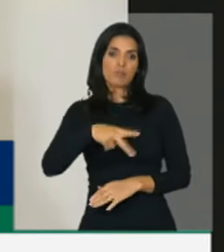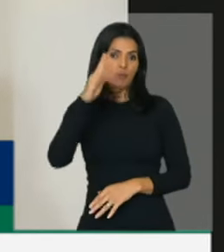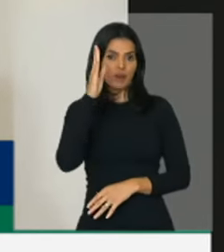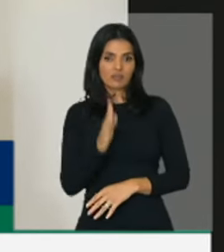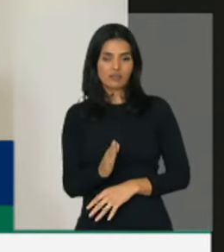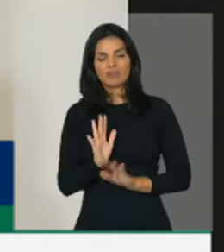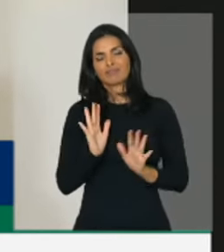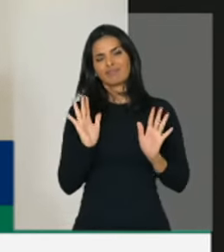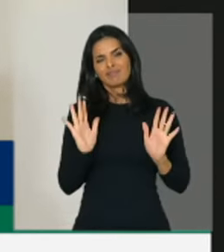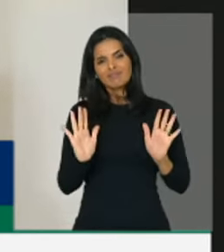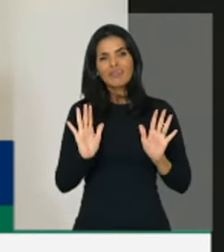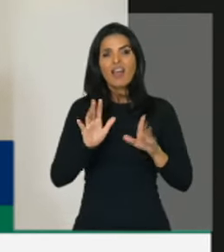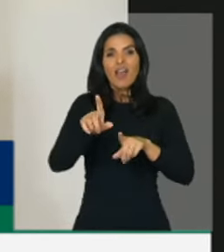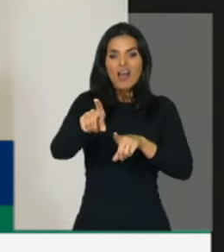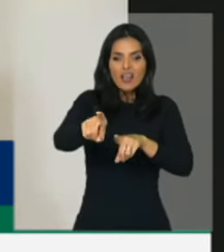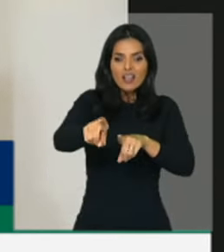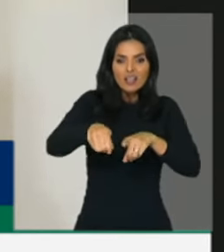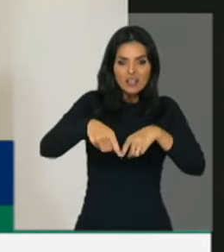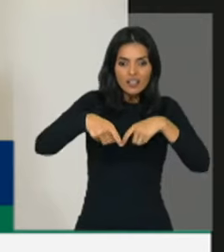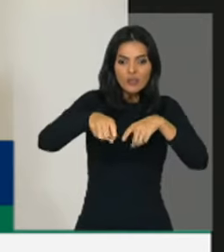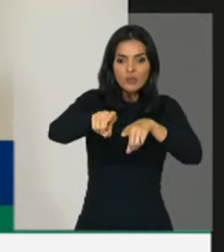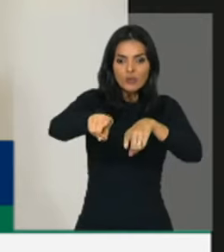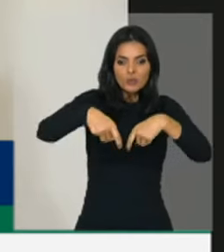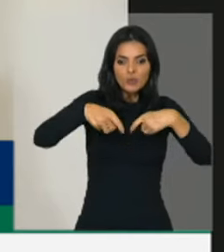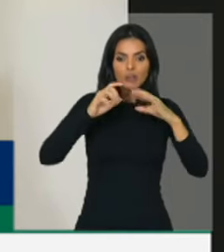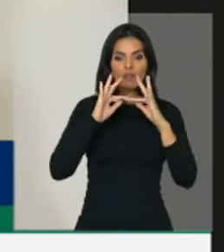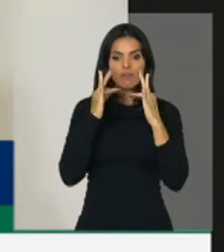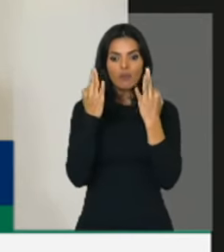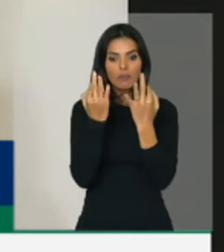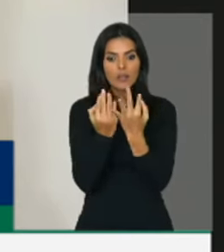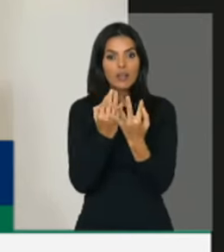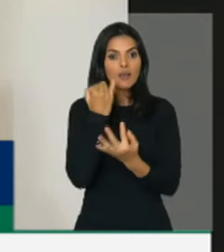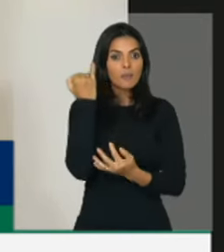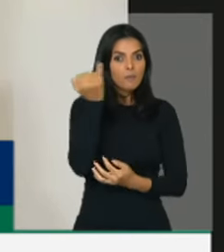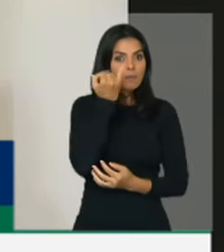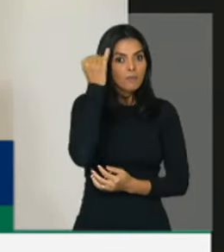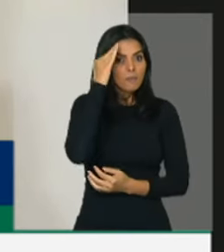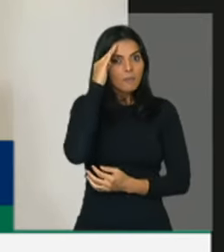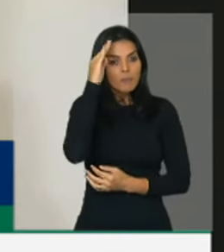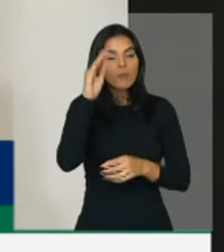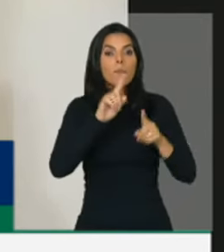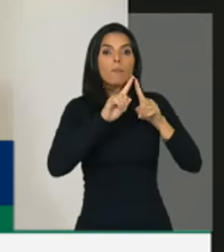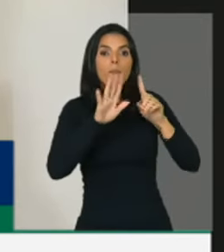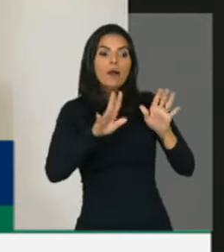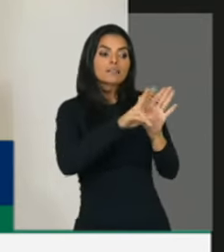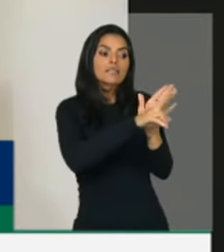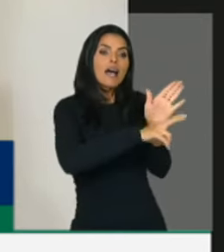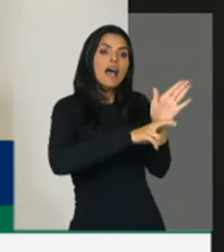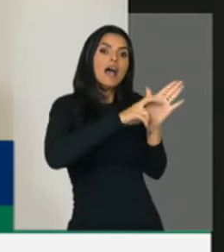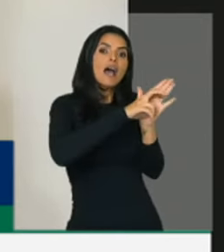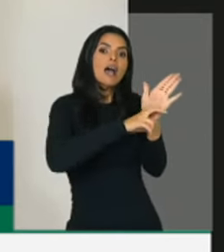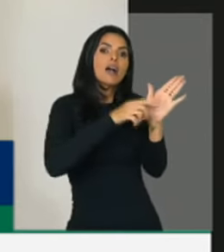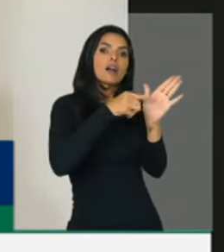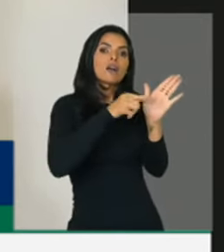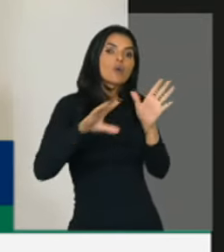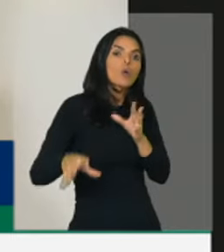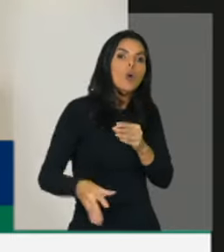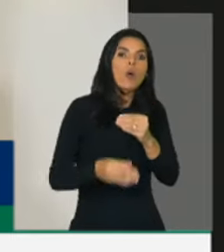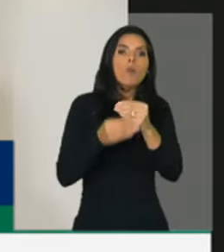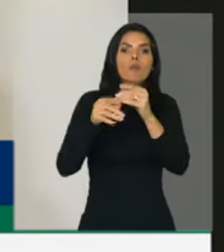ELA É FUNDAMENTAL, MAS O AGRONEGÓCIO COMPLEMENTA A AGRICULTURA FAMILIAR E O DESENVOLVIMENTO DO PAÍS. É